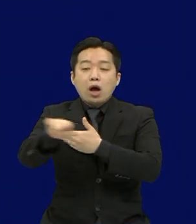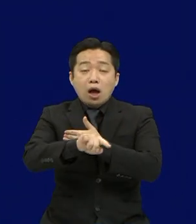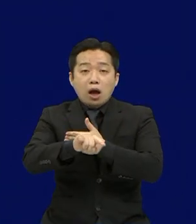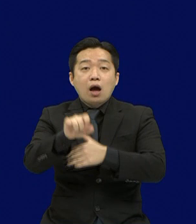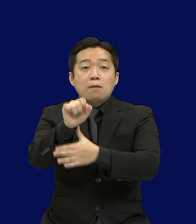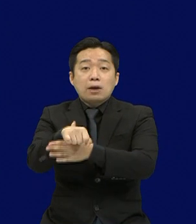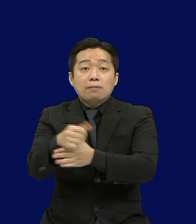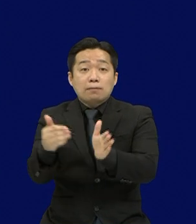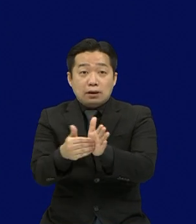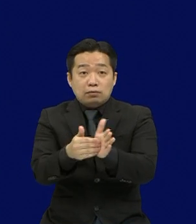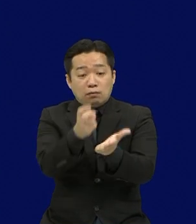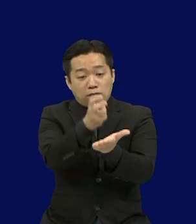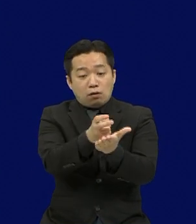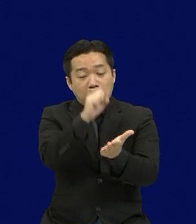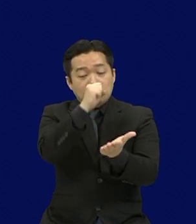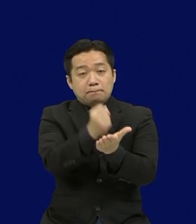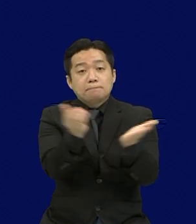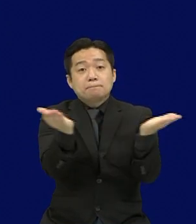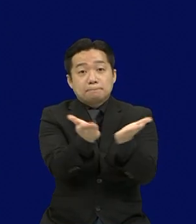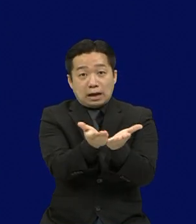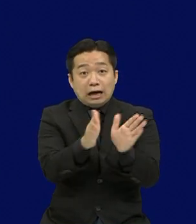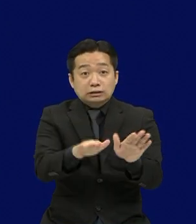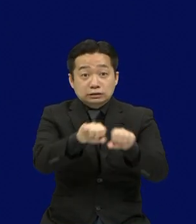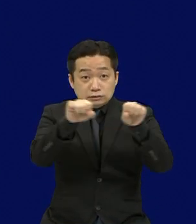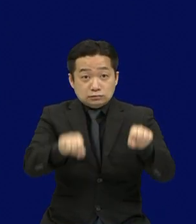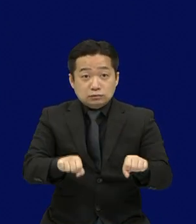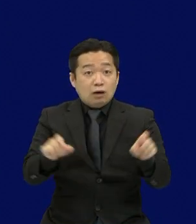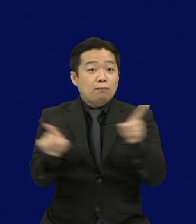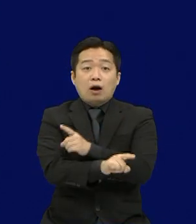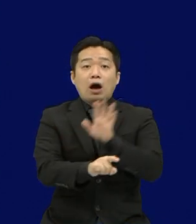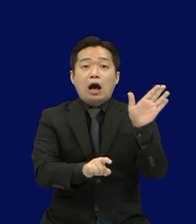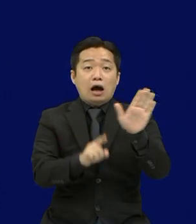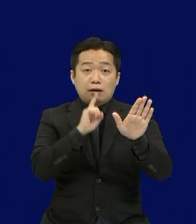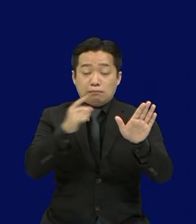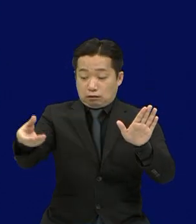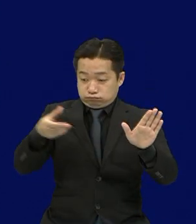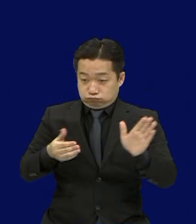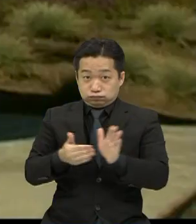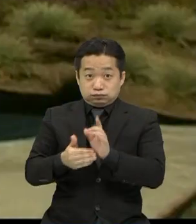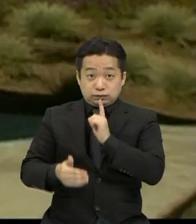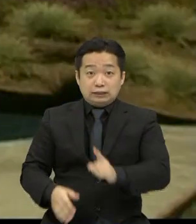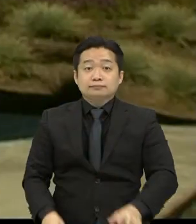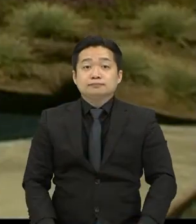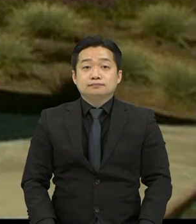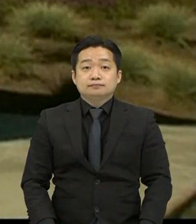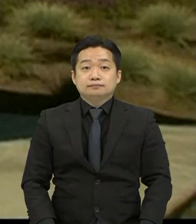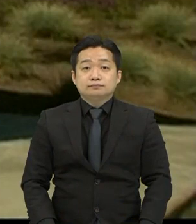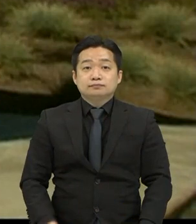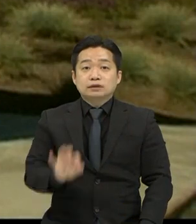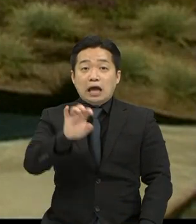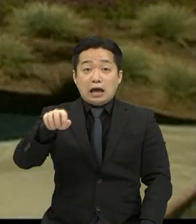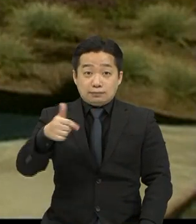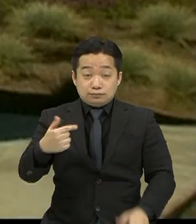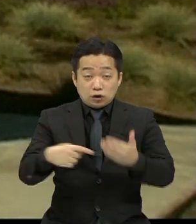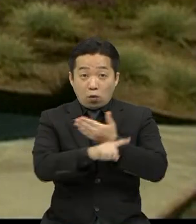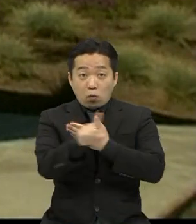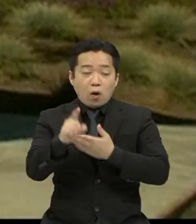부합한다며 현재 시스템을 바꾸지 않겠다는 뜻을 밝혔습니다. 애플은 별도 홈페이지 등을 통한 다른